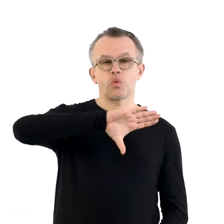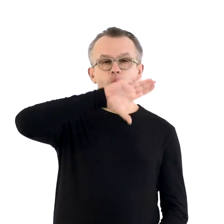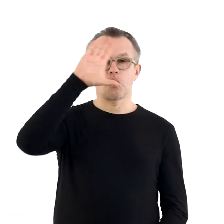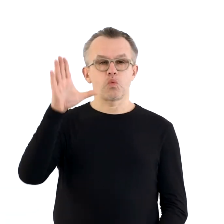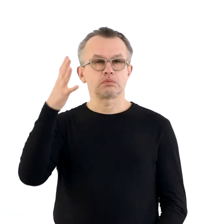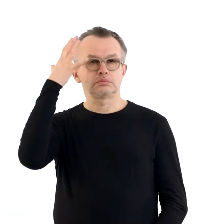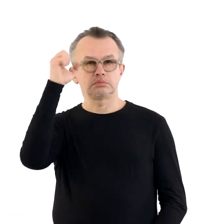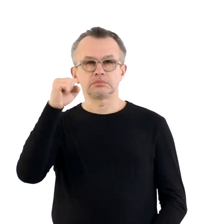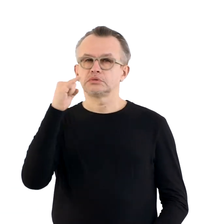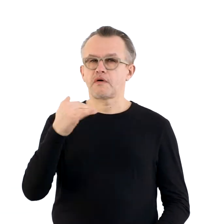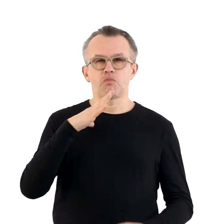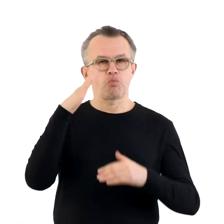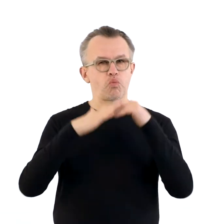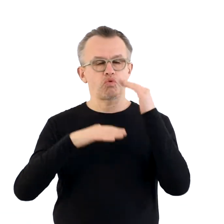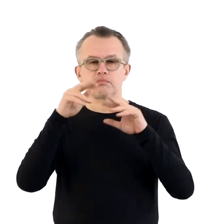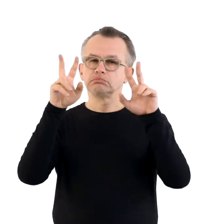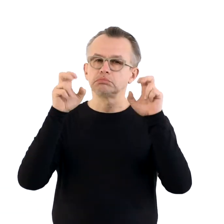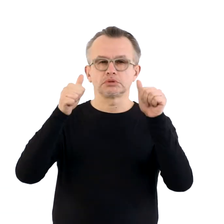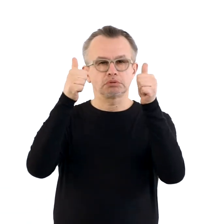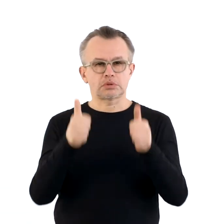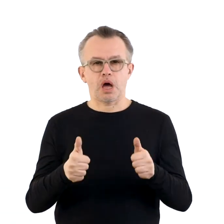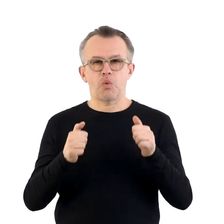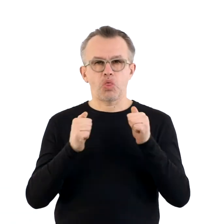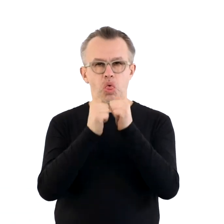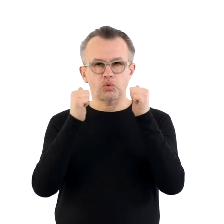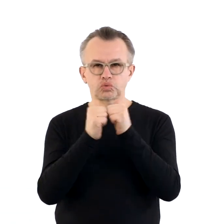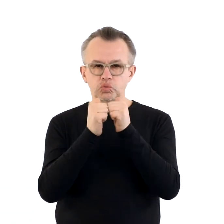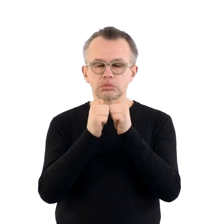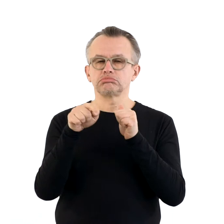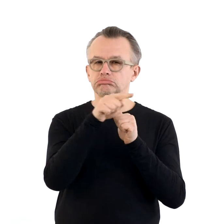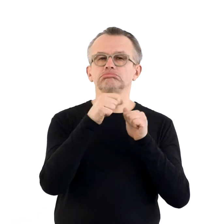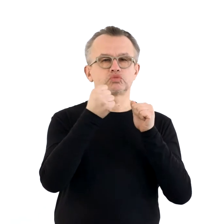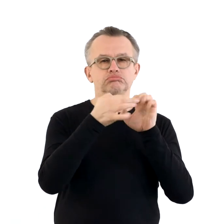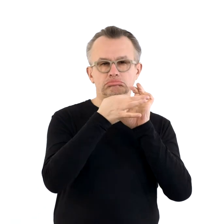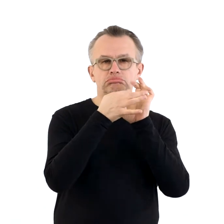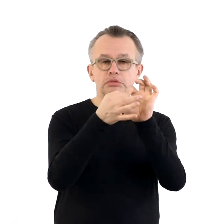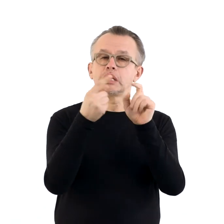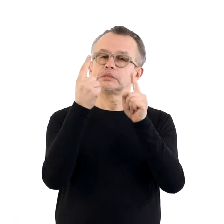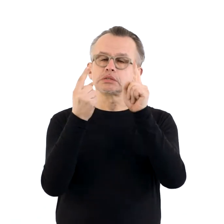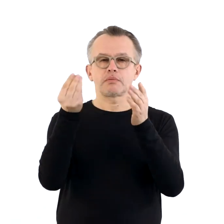Zwykle łuki triumfalne były budowane jako stałe konstrukcje i niektóre z nich przetrwały całe stulecia,